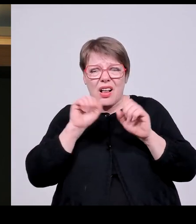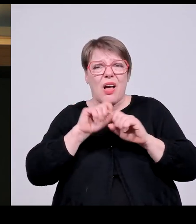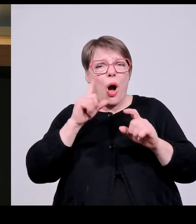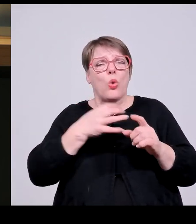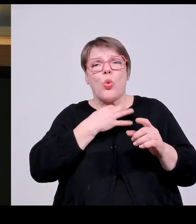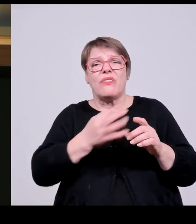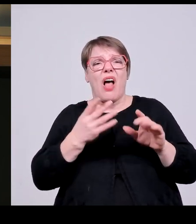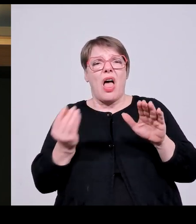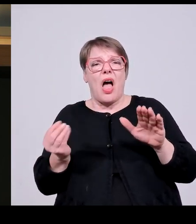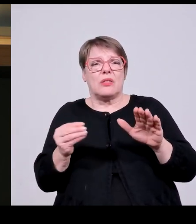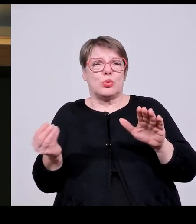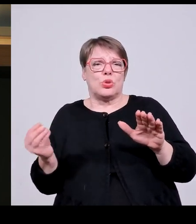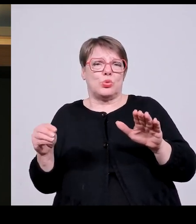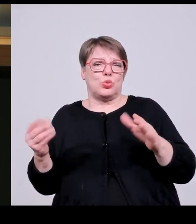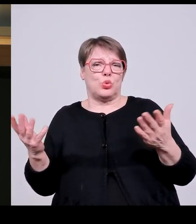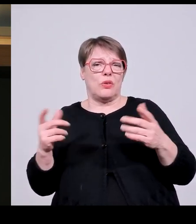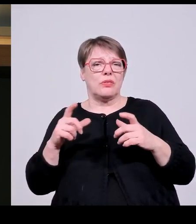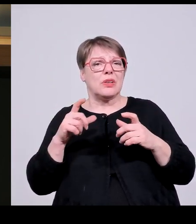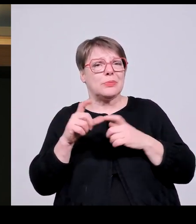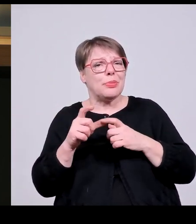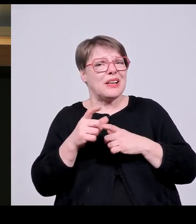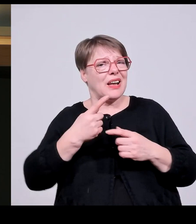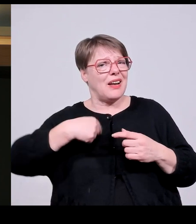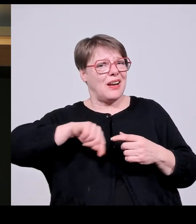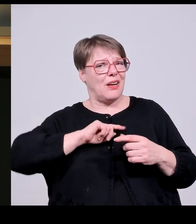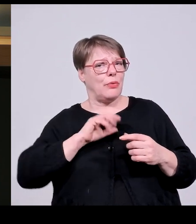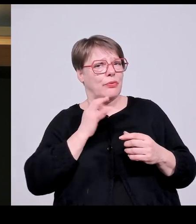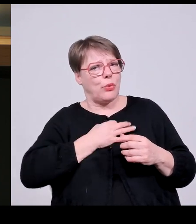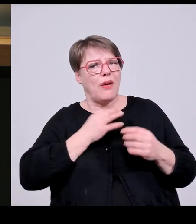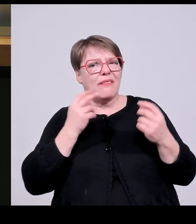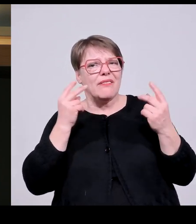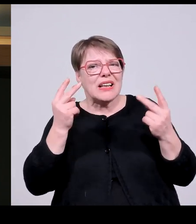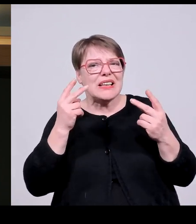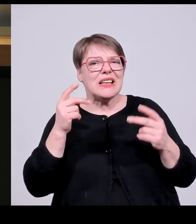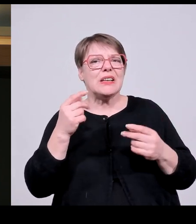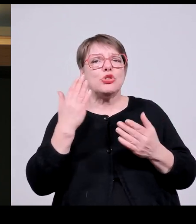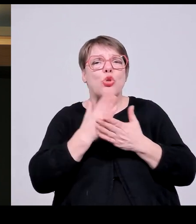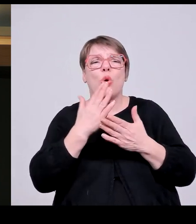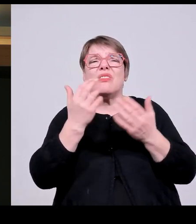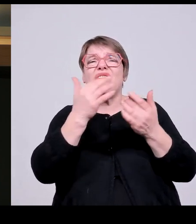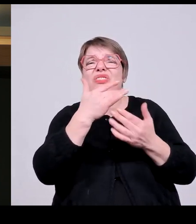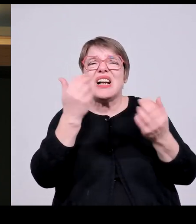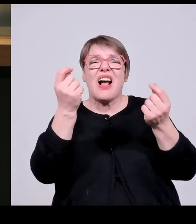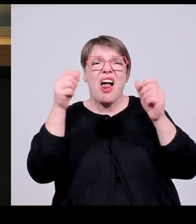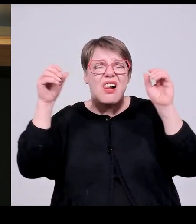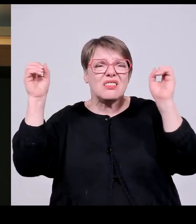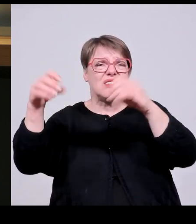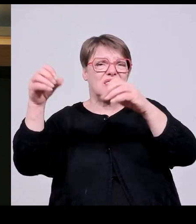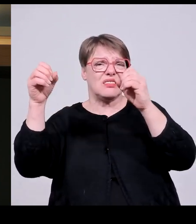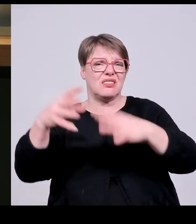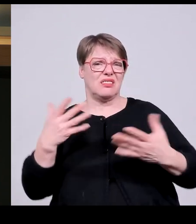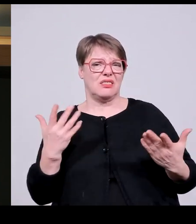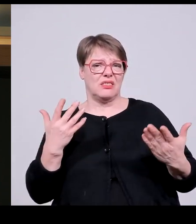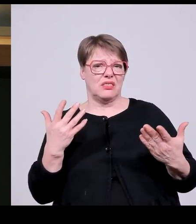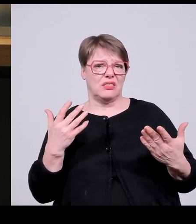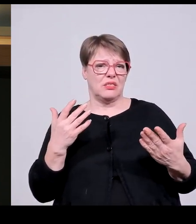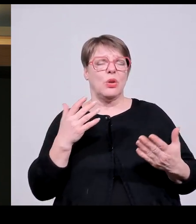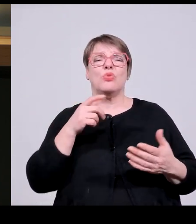gesagt steht natürlich in Berlin die SPD auch für die Wirtschaft ist die Tiefe und dringend nötig. Die tiefe Ruhe wird für das Zubringer Netz für ganz